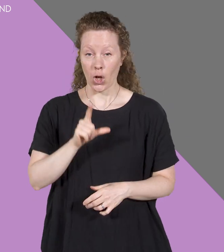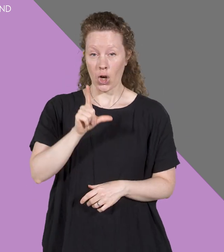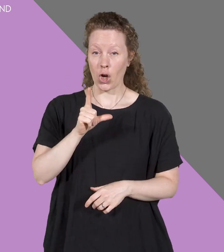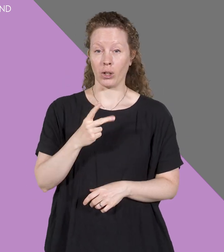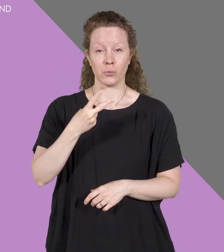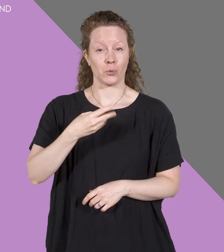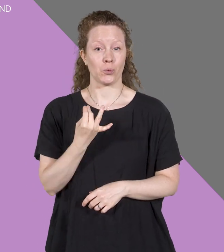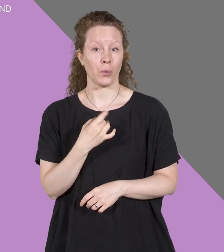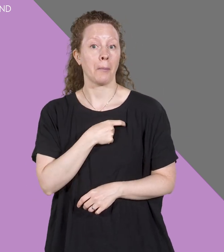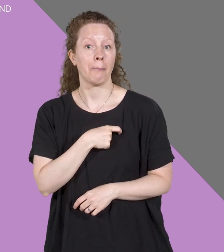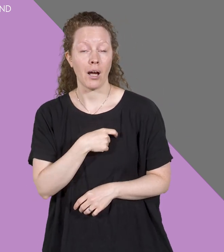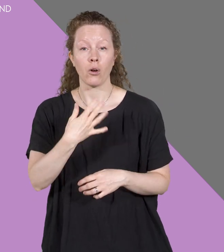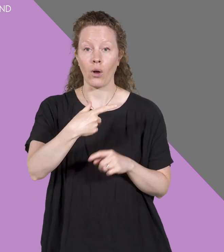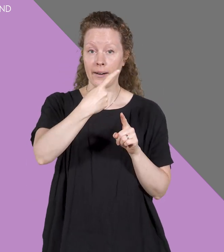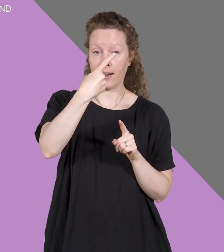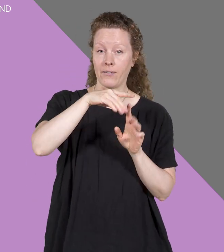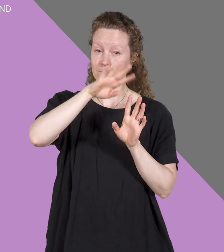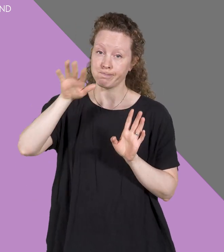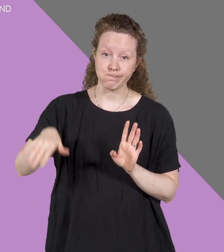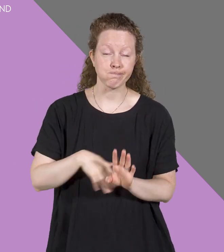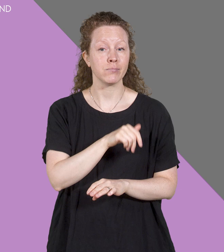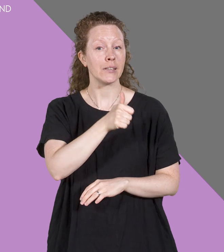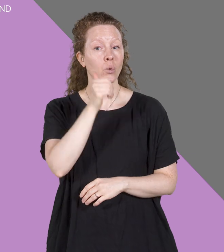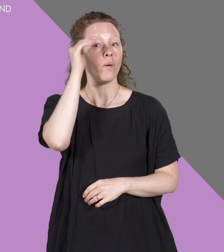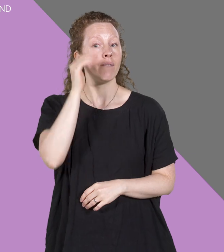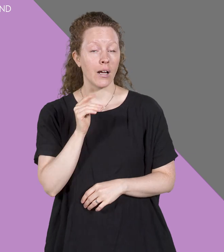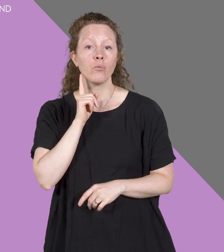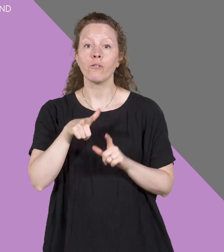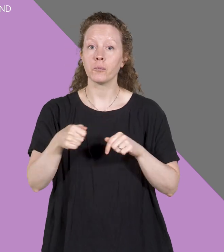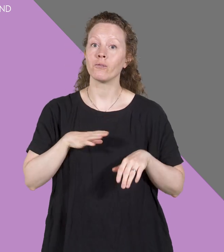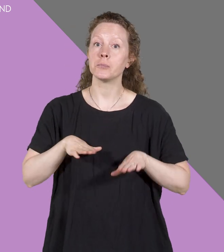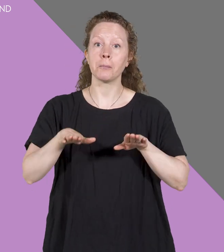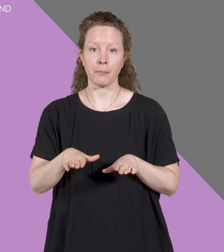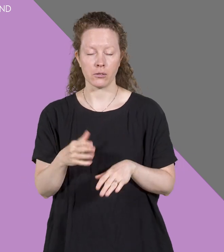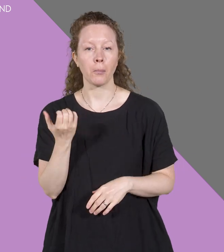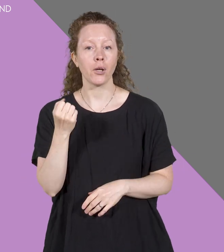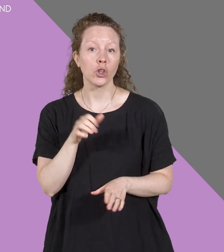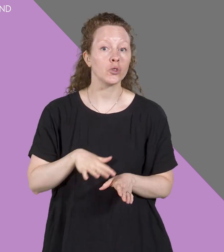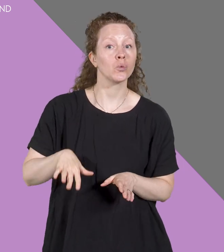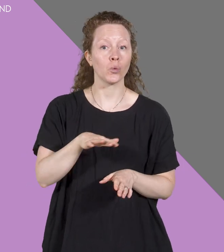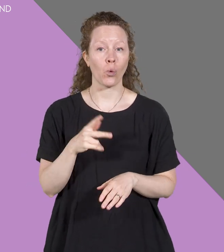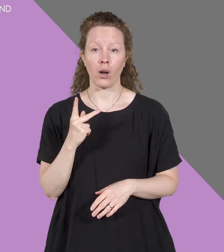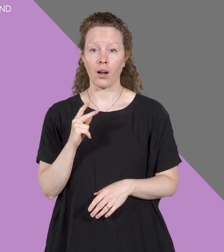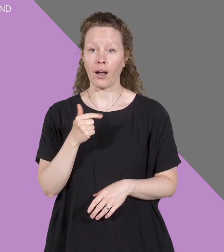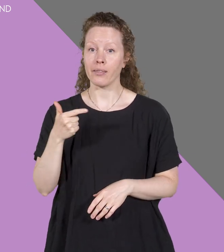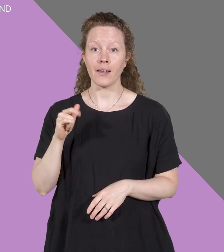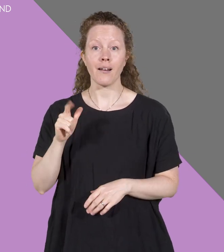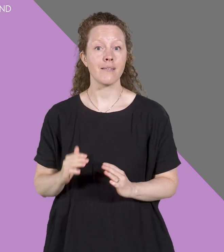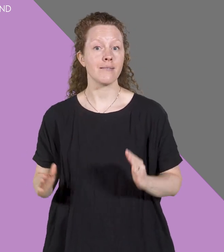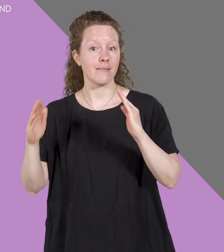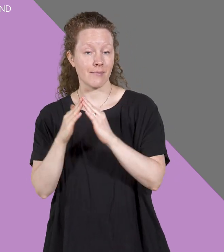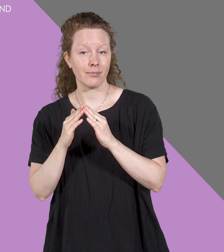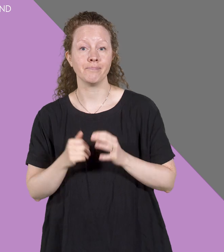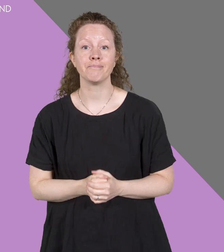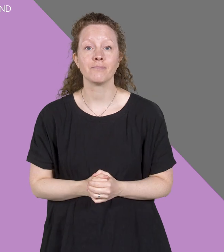Vi är på plats på Möjligheternas torg i Kattillahalli lördagen den 27.5 kl. 11−21 -